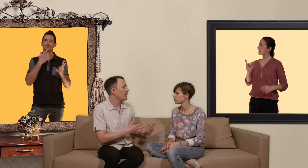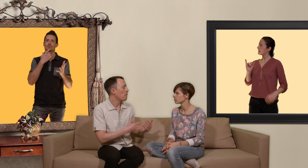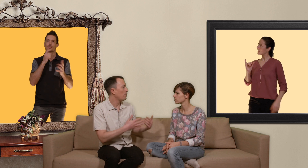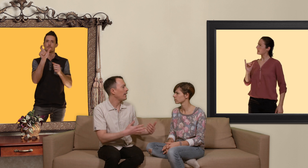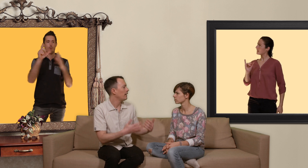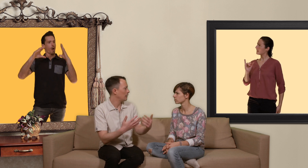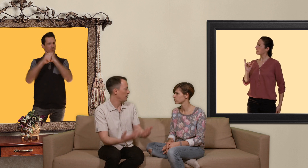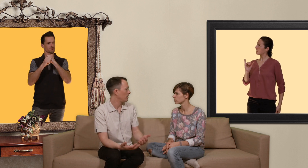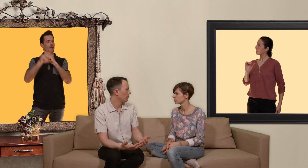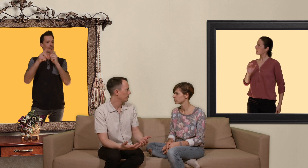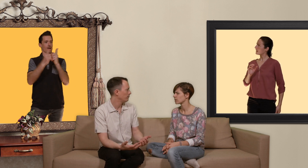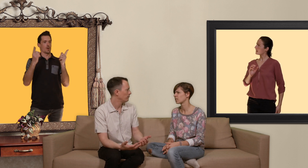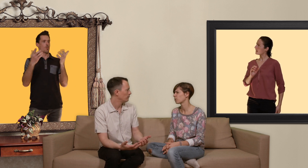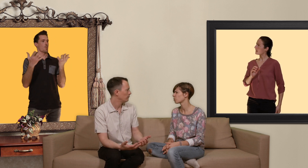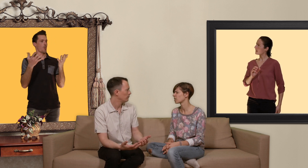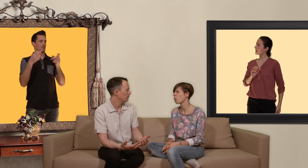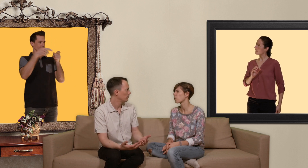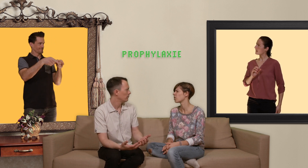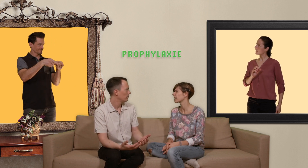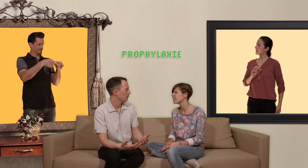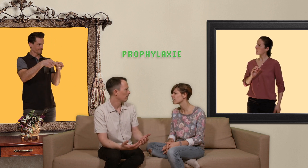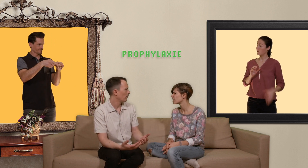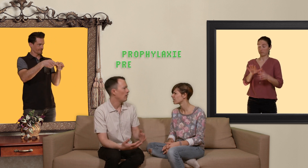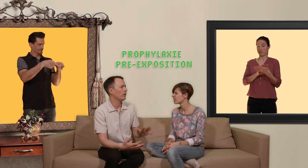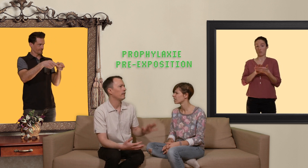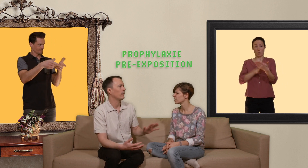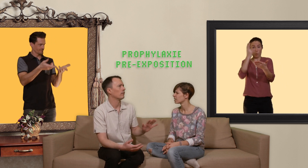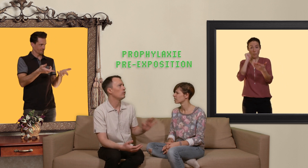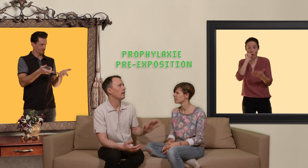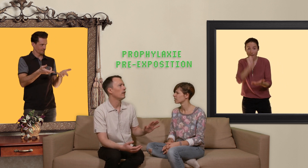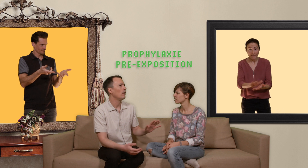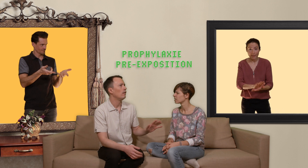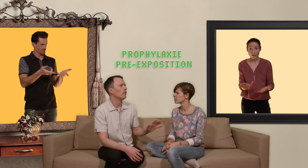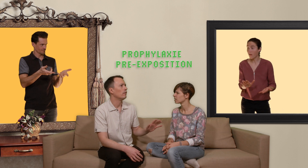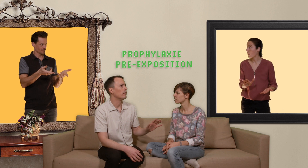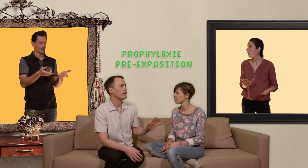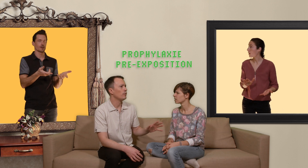pré-exposition. Mais Steven on n'y comprend rien. ouais alors cool down...